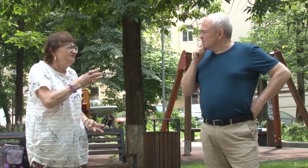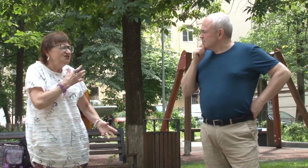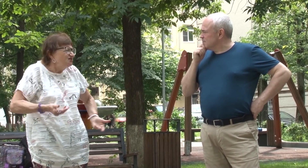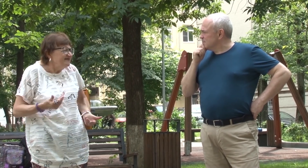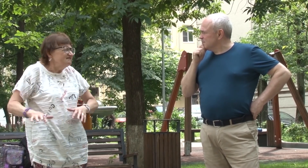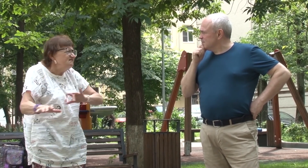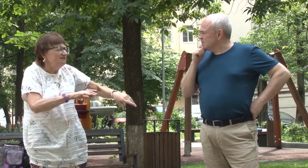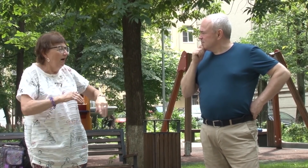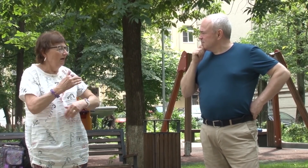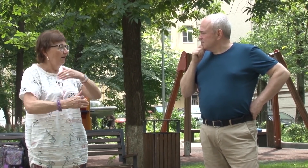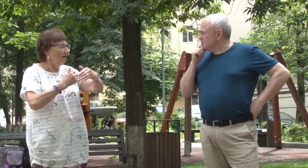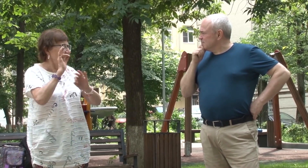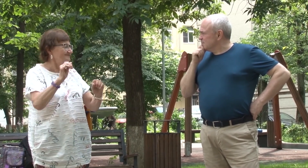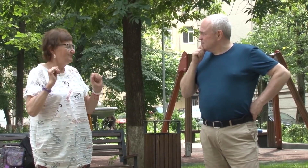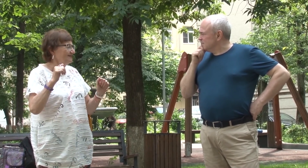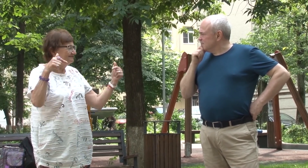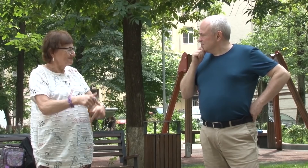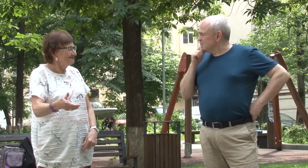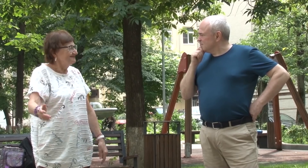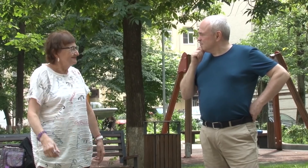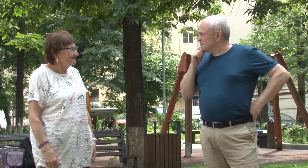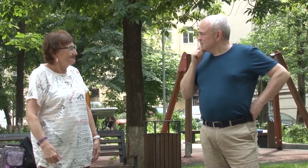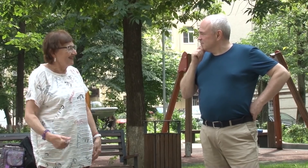Энергичная, вот и выросла в спортсменку. Ей в самый раз!